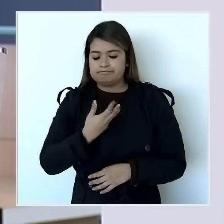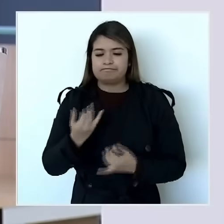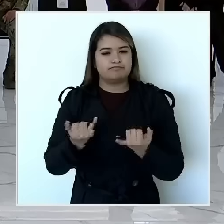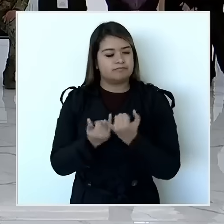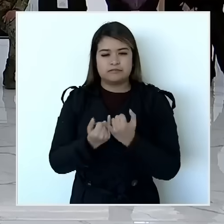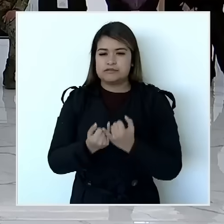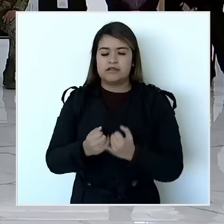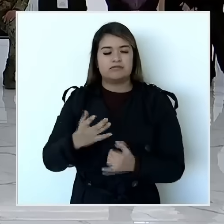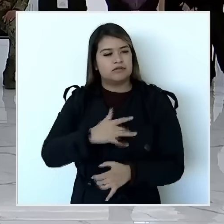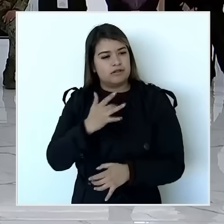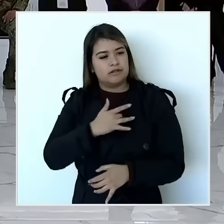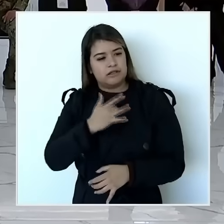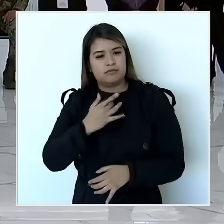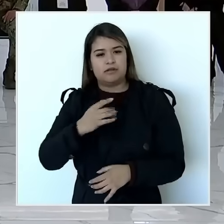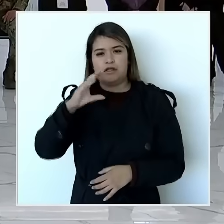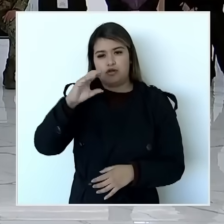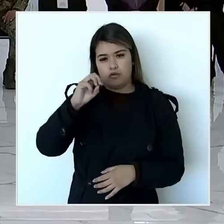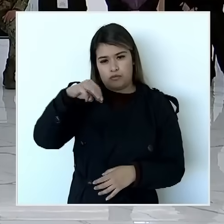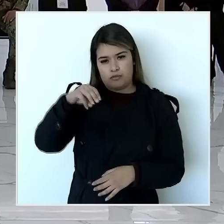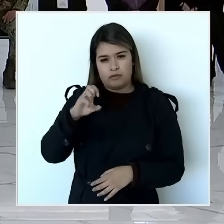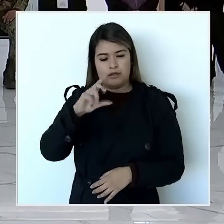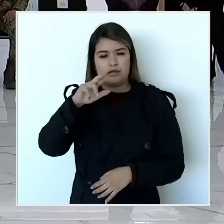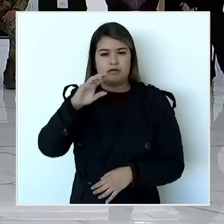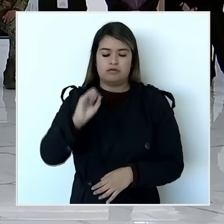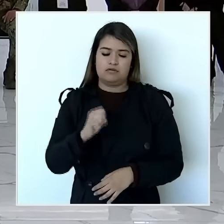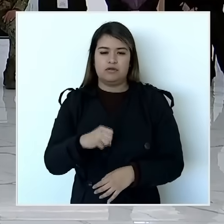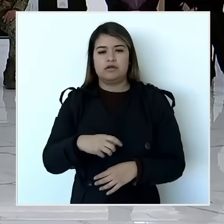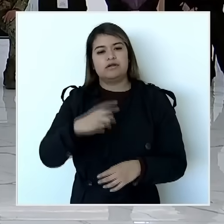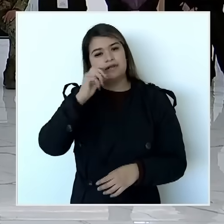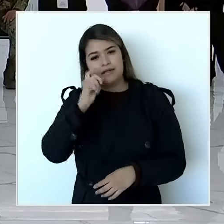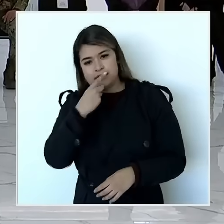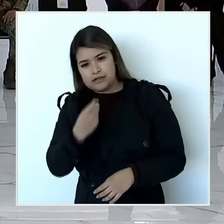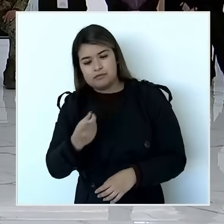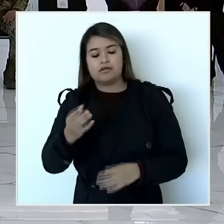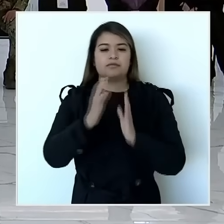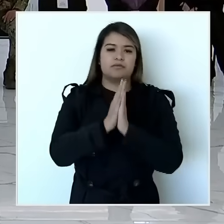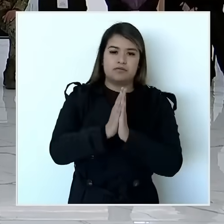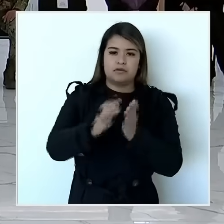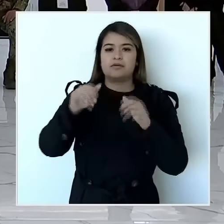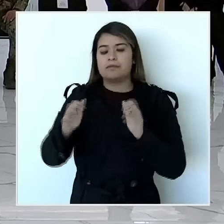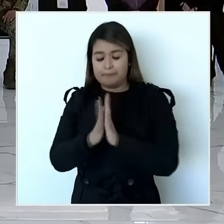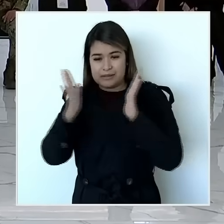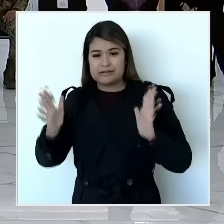se ordena el comercio exterior y se garantiza que México participe en el mundo con legalidad.